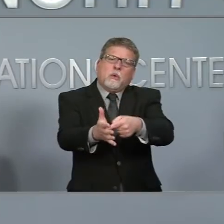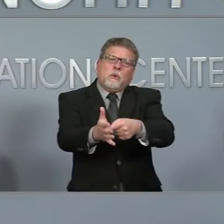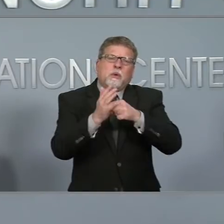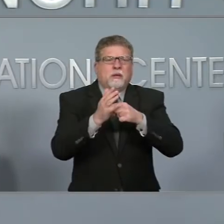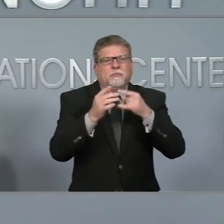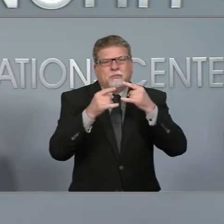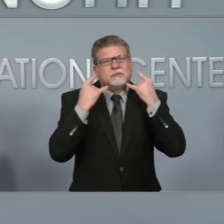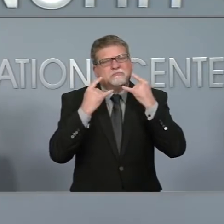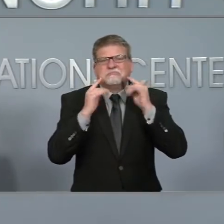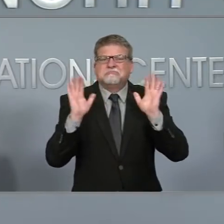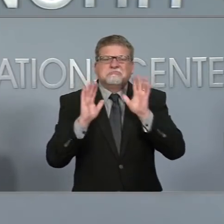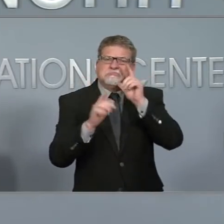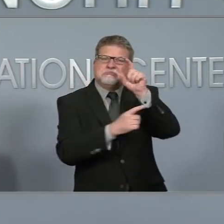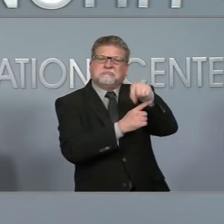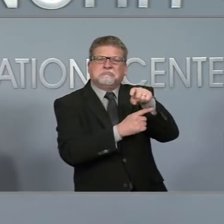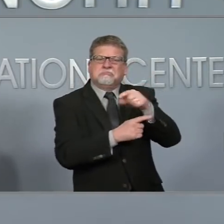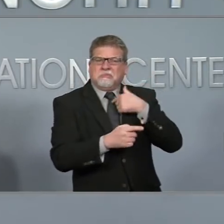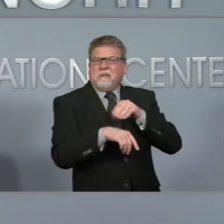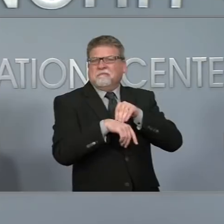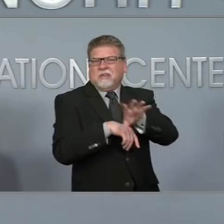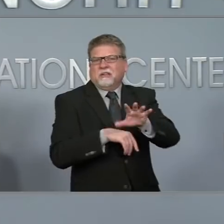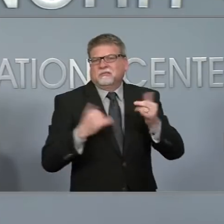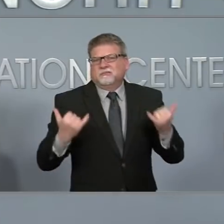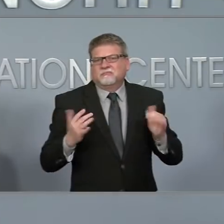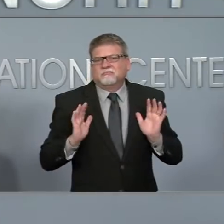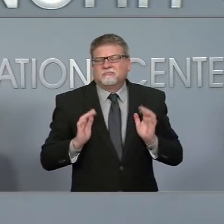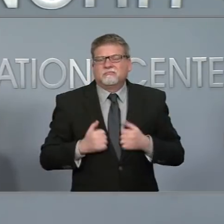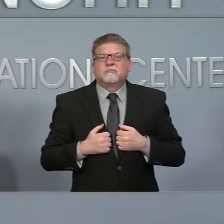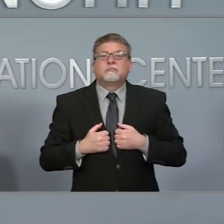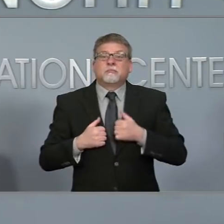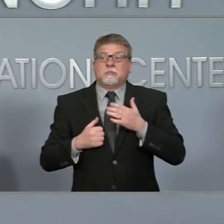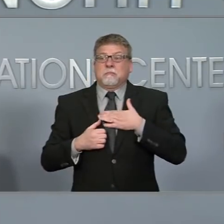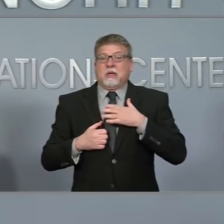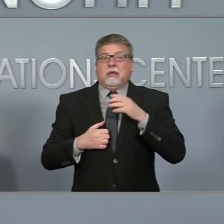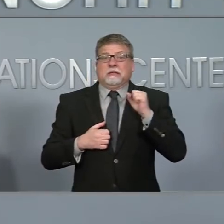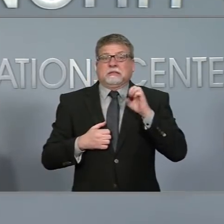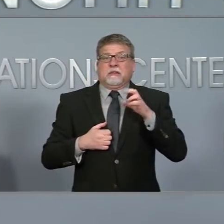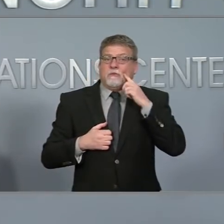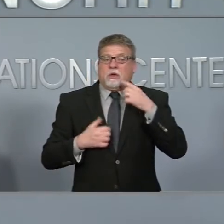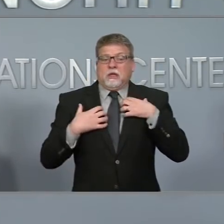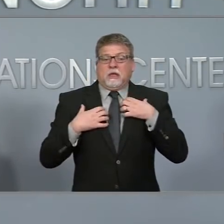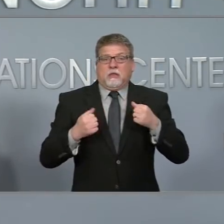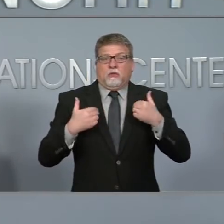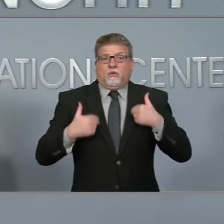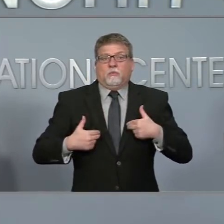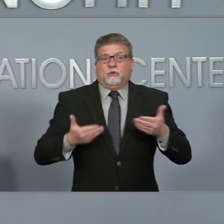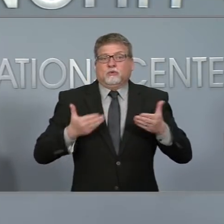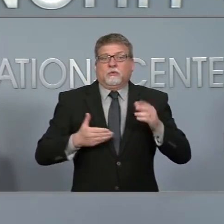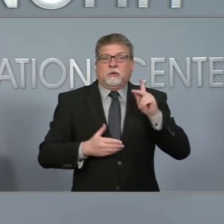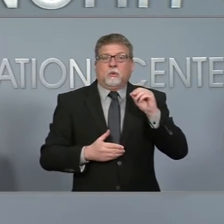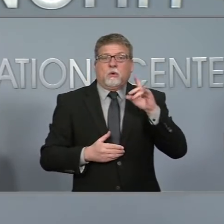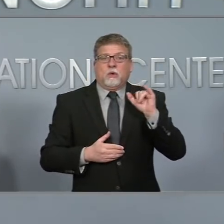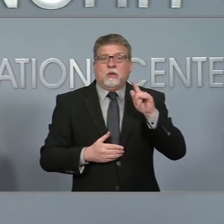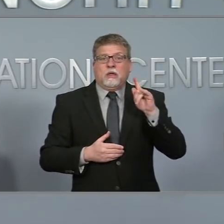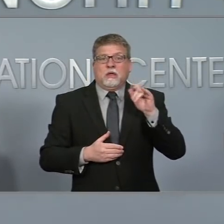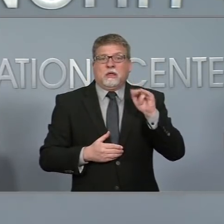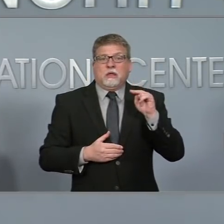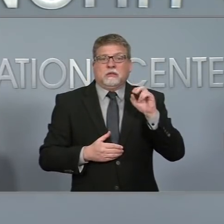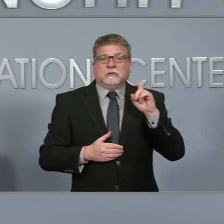aquí ya no obliguen el uso de